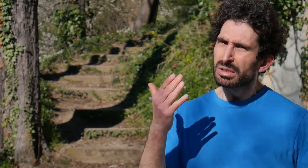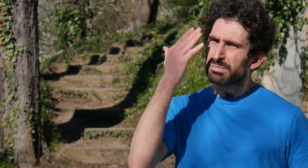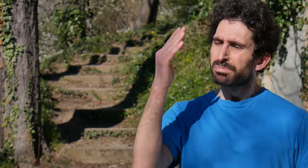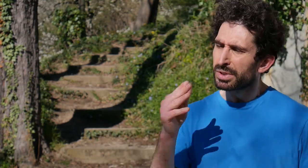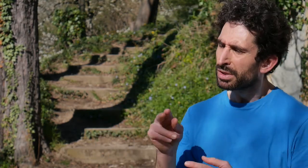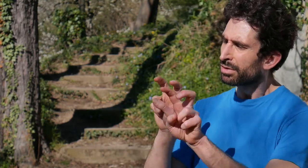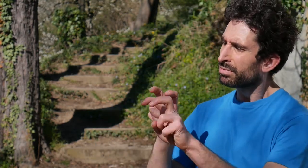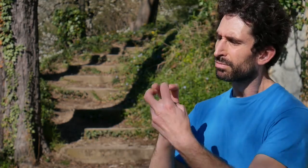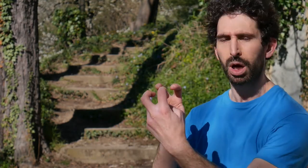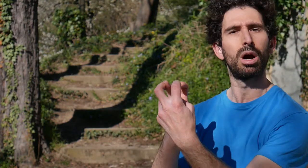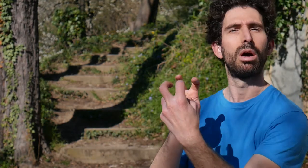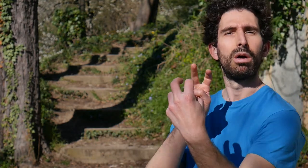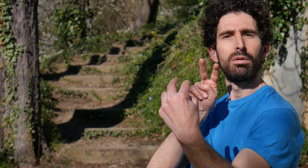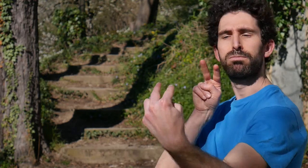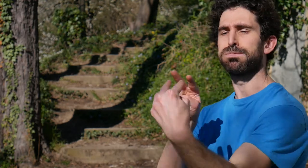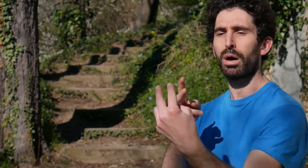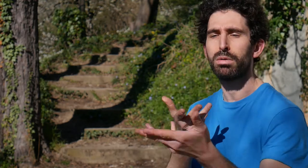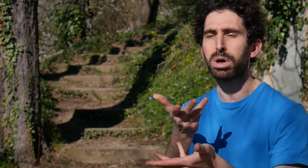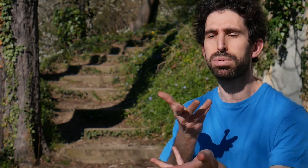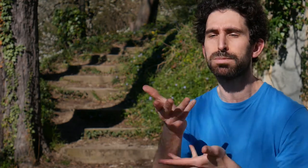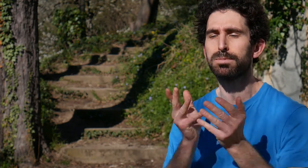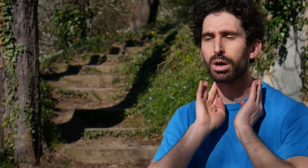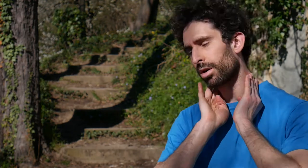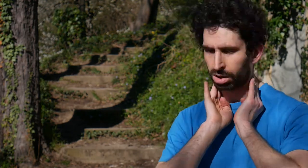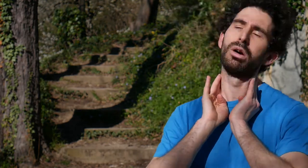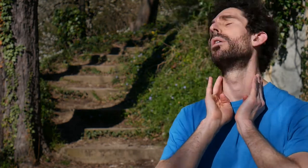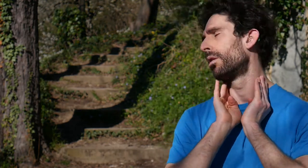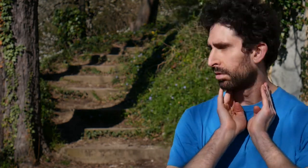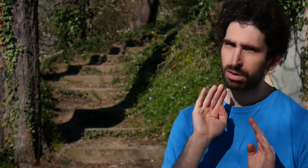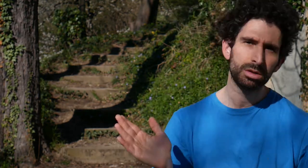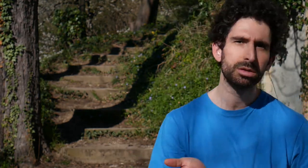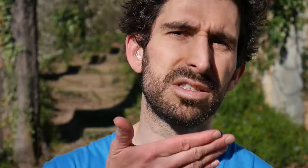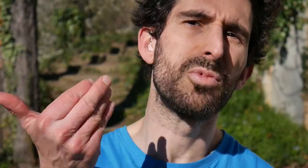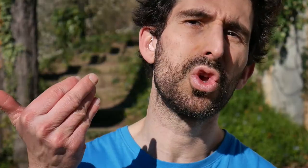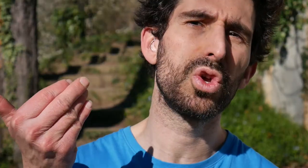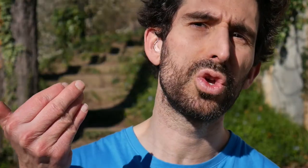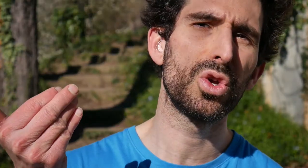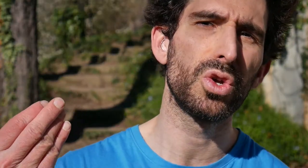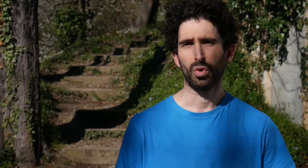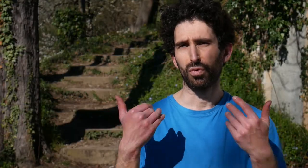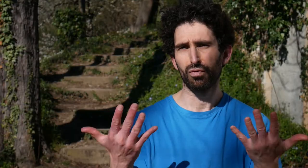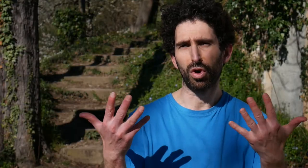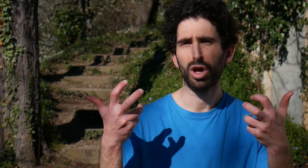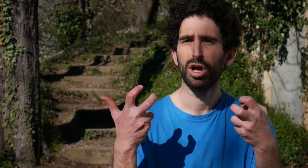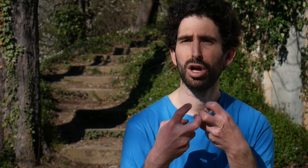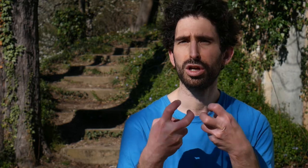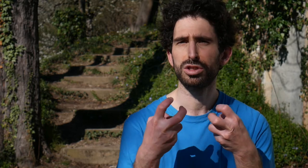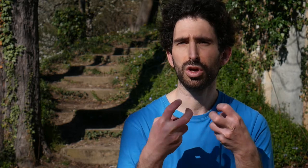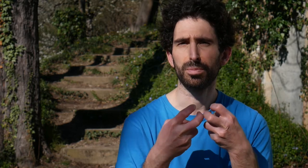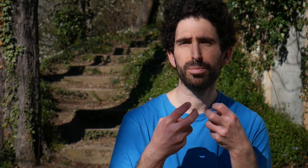Si les sièges pivotent, les sourds se font face à face. Le cou est plus souple. C'est mieux ! Voici quelques exemples